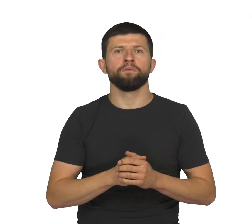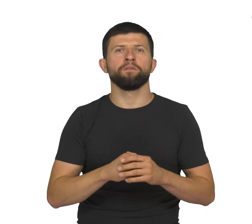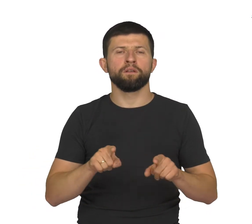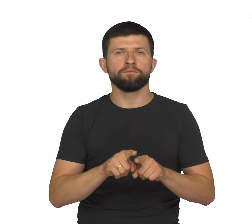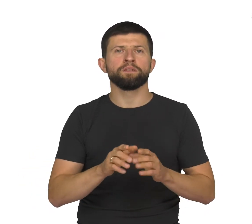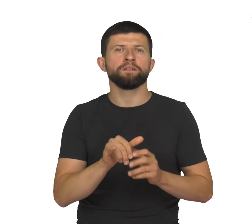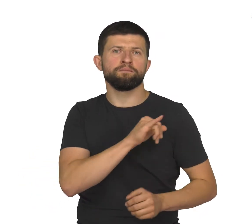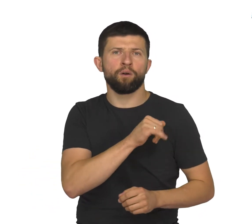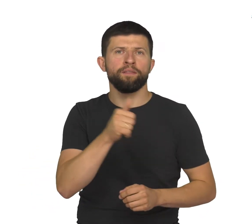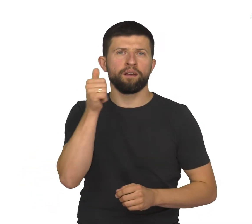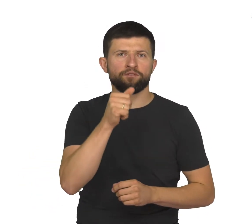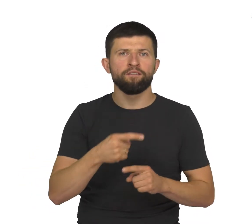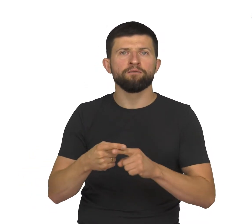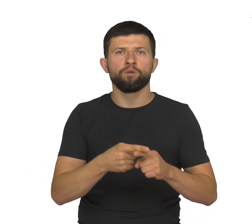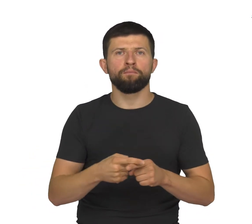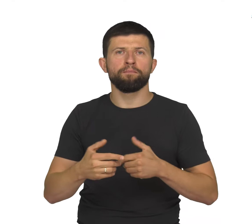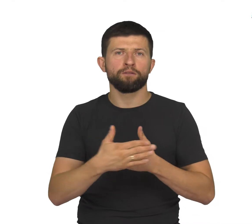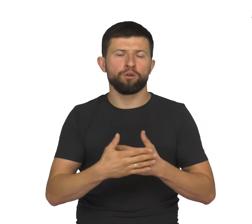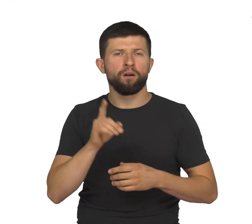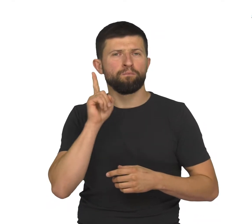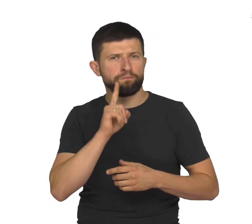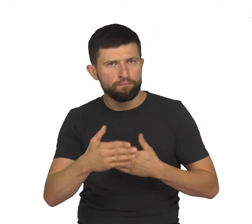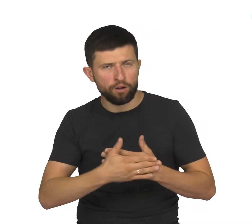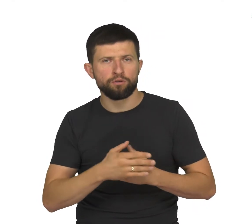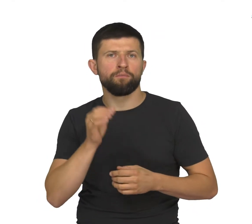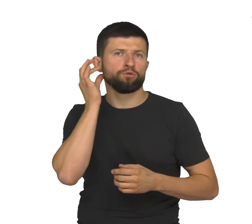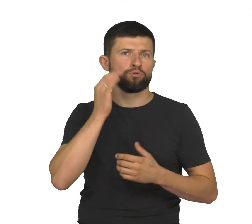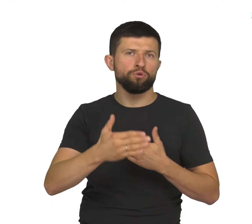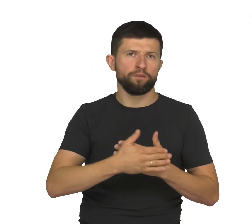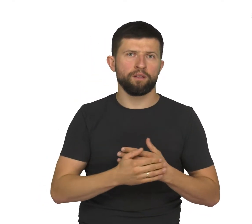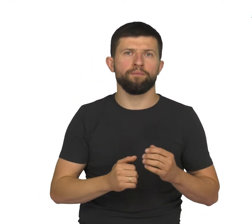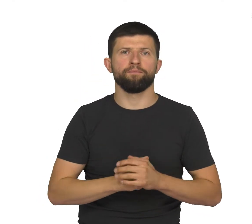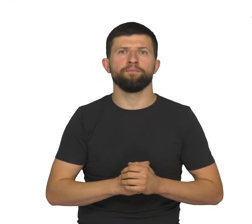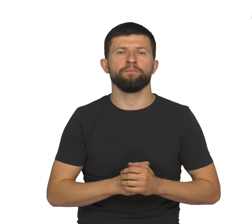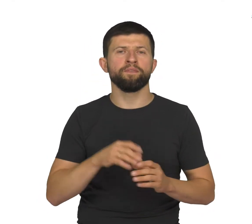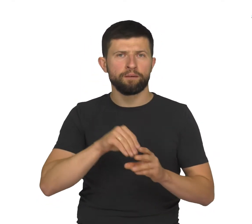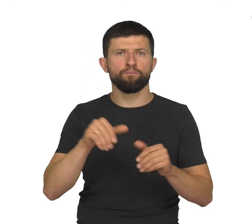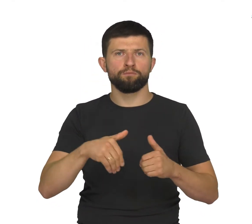zgonu: dane tej osoby: imię i nazwisko,